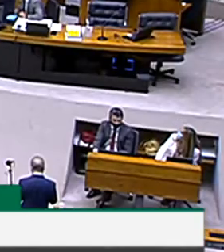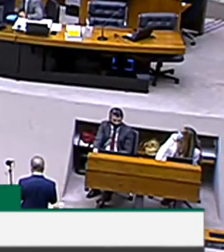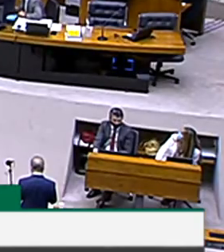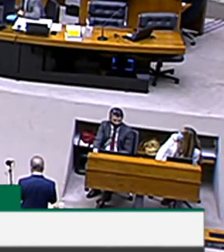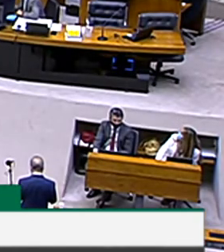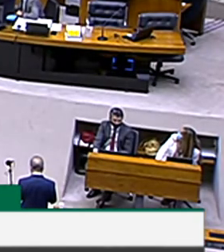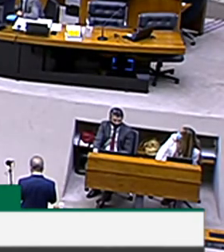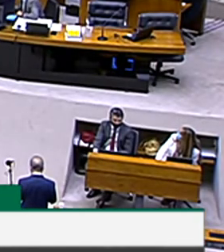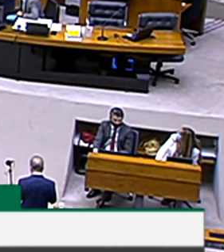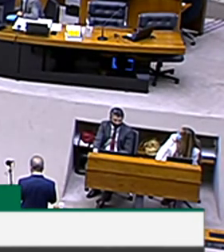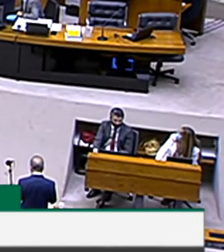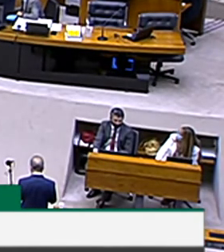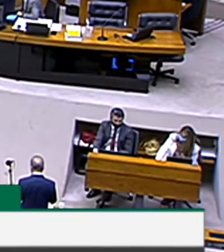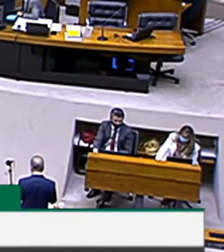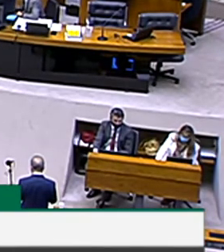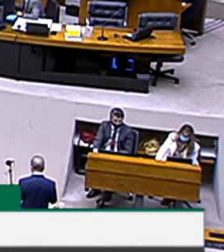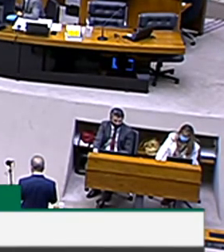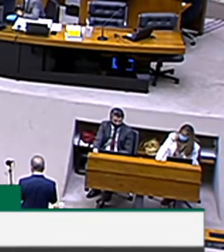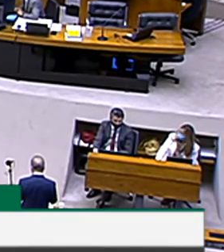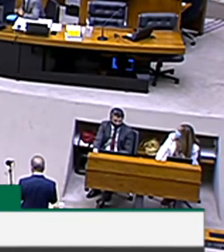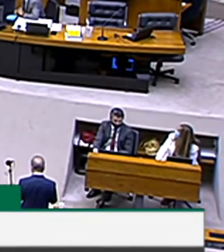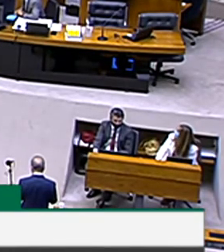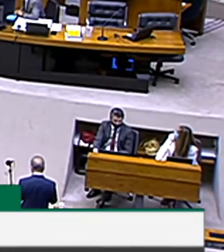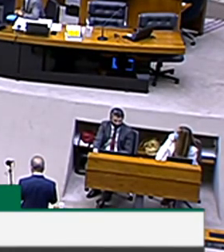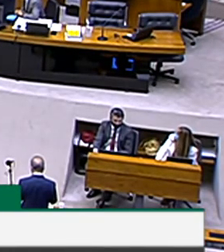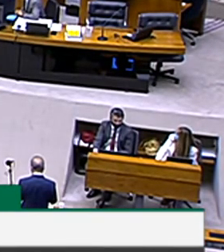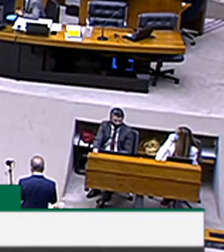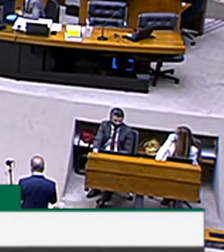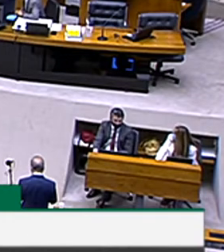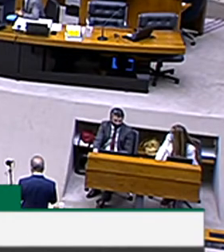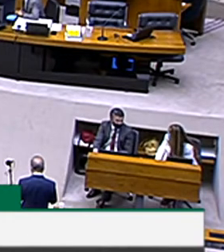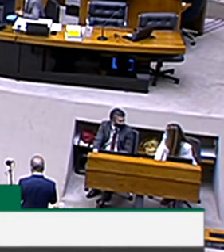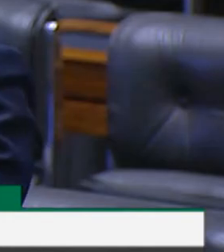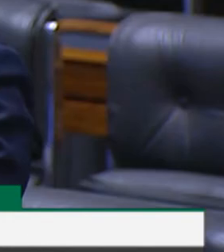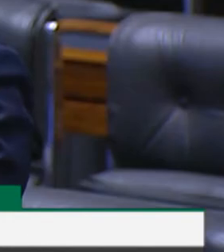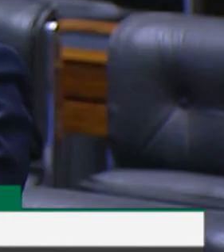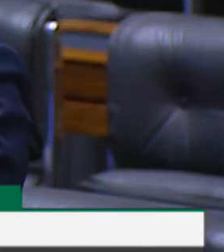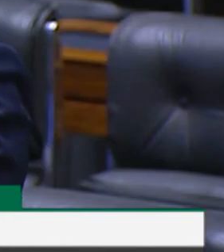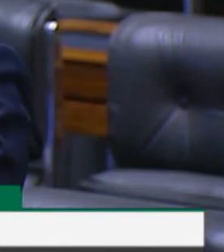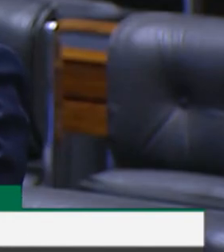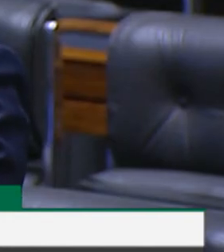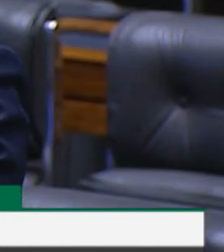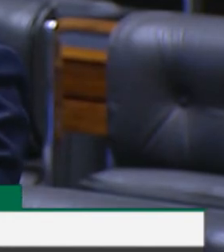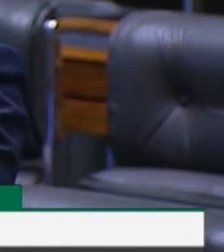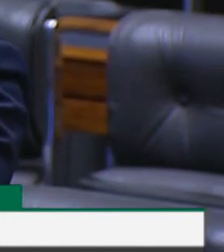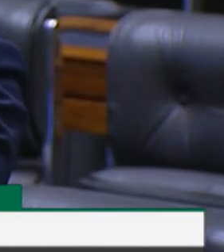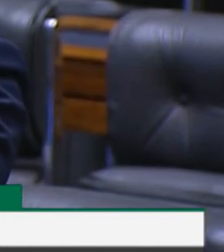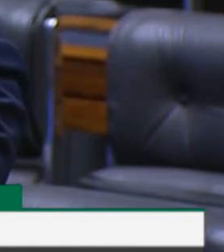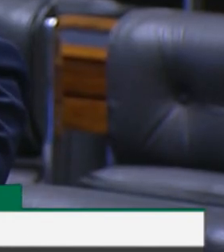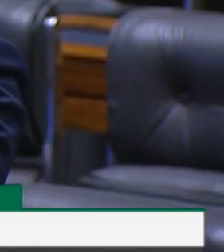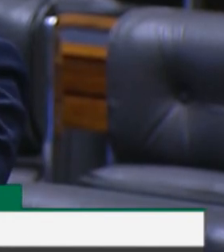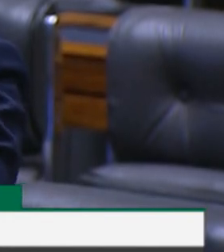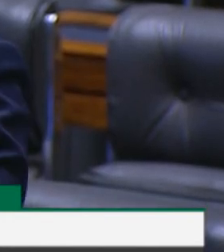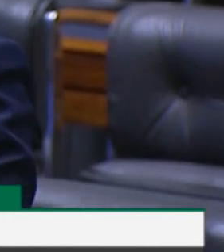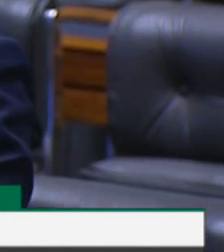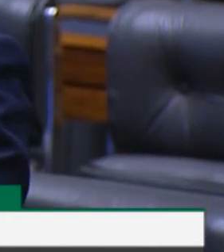A VOTAÇÃO. COM A PALAVRA O DEPUTADO KIM POR UM MINUTO. -- [DEPUTADO]: DEPUTADO EVAIR, QUERIA COLOCAR MAIS UMA VEZ EM RELAÇÃO A ESSA MEDIDA PROVISÓRIA, PRIMEIRO ESCLARECENDO PARA QUEM NOS